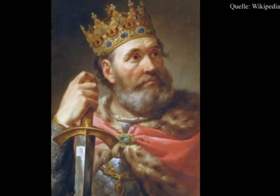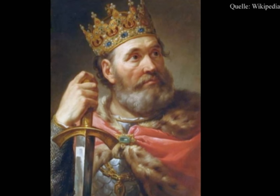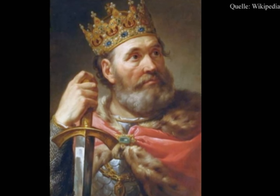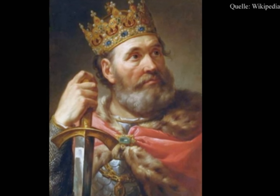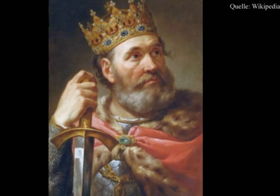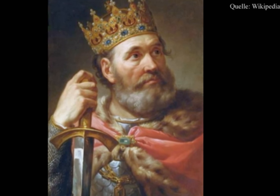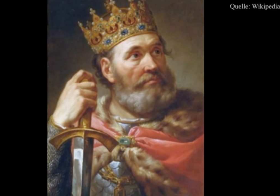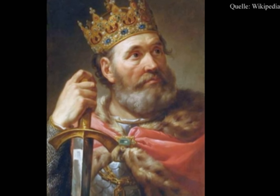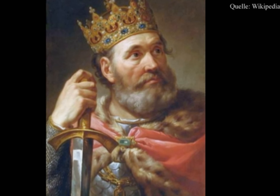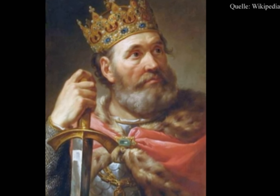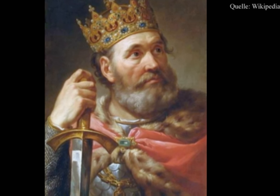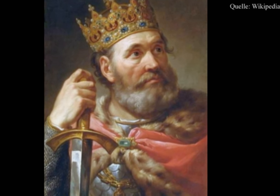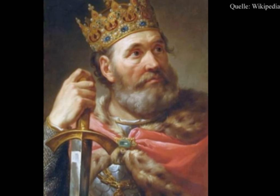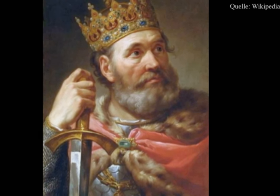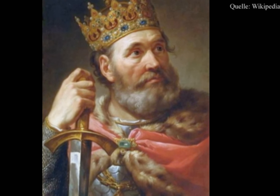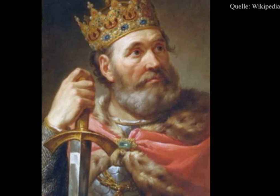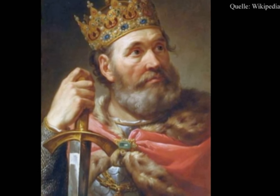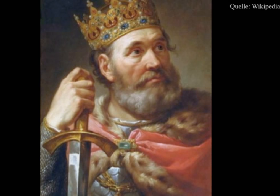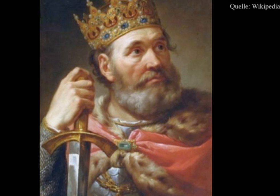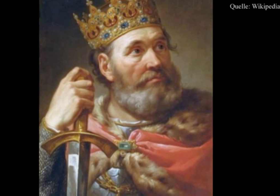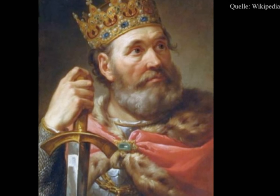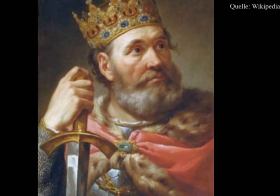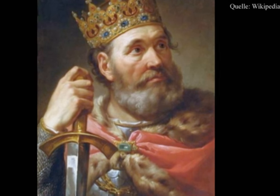Boleslaw I. - der Tapfere. (regierte 992 - 1025)